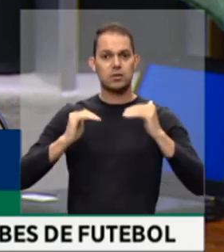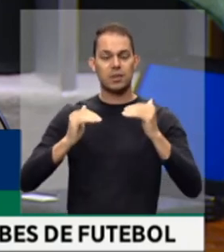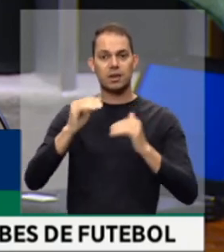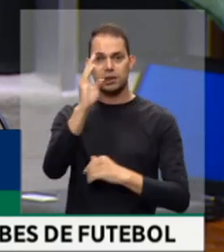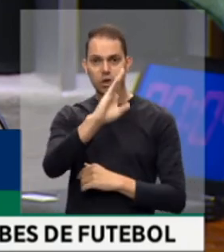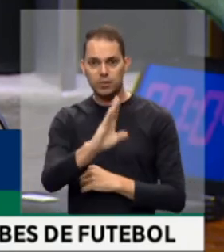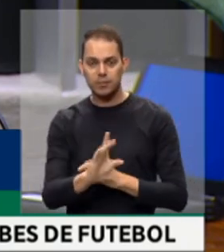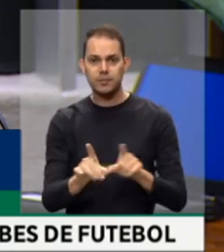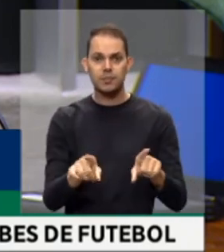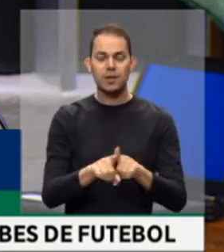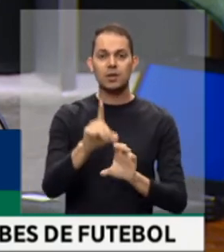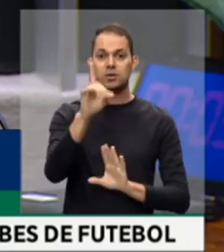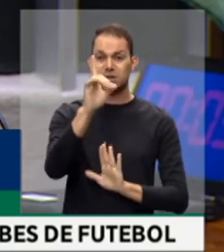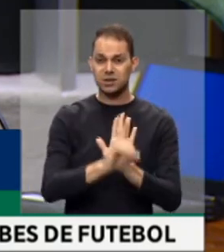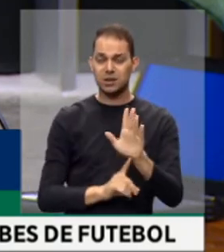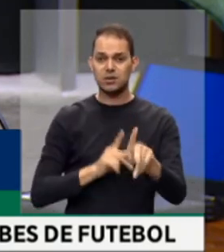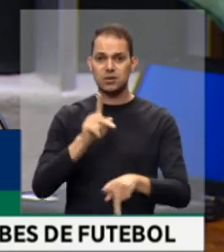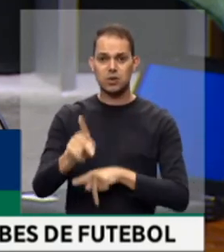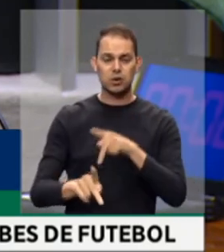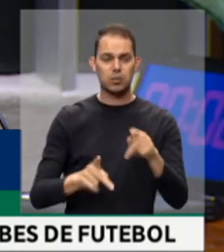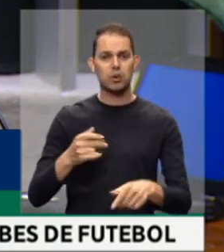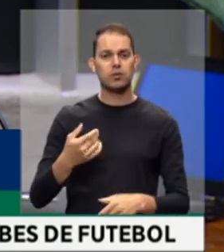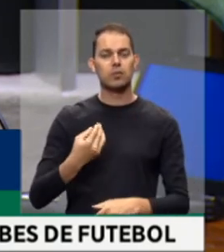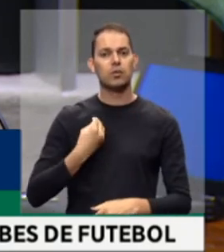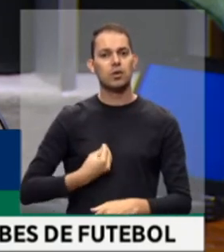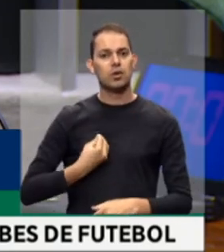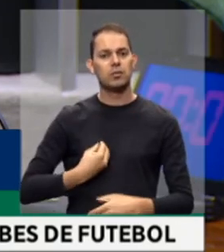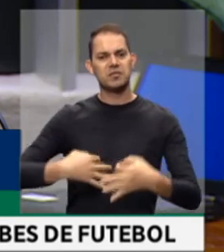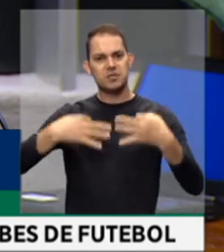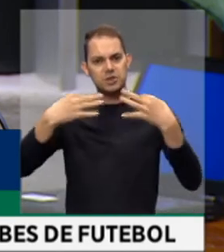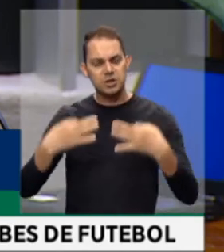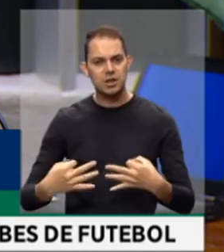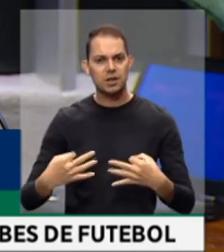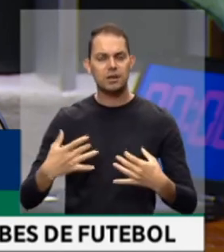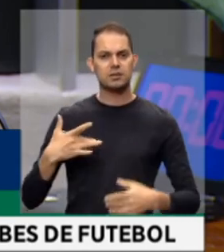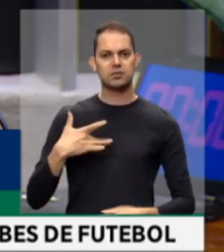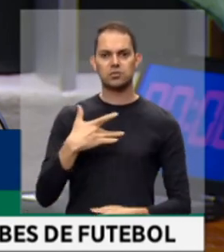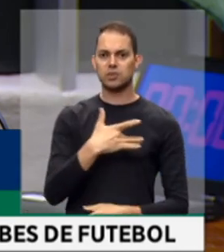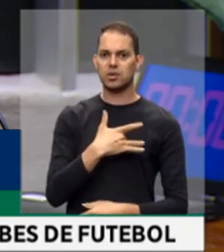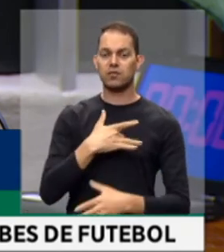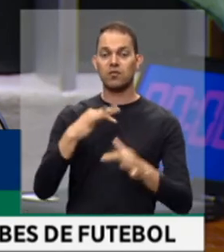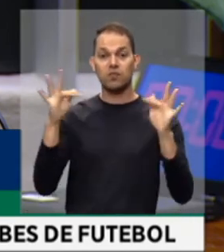COM UNIDADE QUANDO SIGNIFICA DEFENDER OS INTERESSES ESTRATÉGICOS DO POVO BRASILEIRO, A SOBERANIA NACIONAL, OS DIREITOS DO POVO,